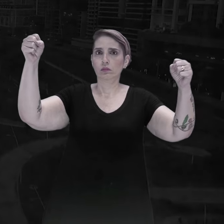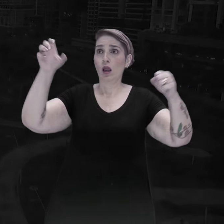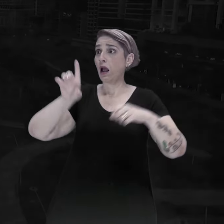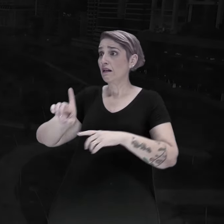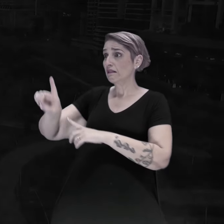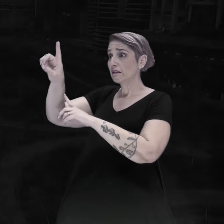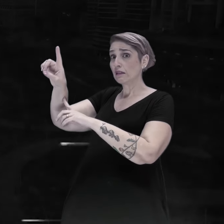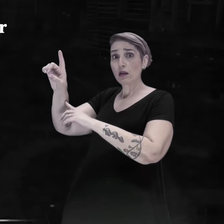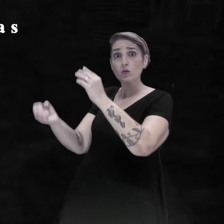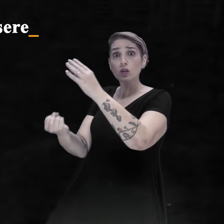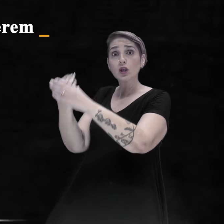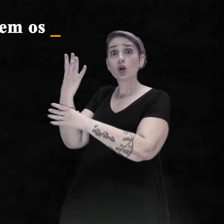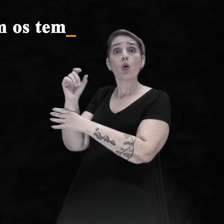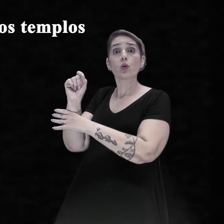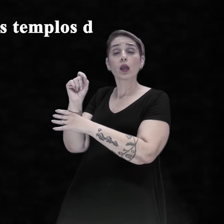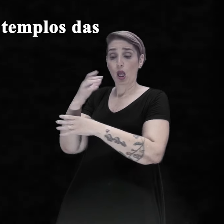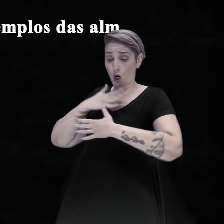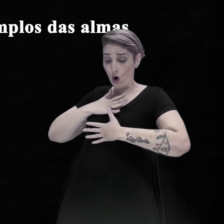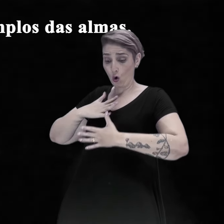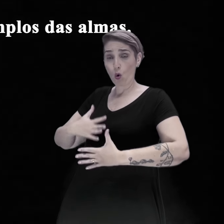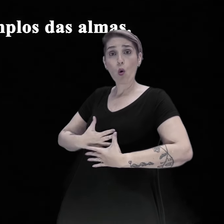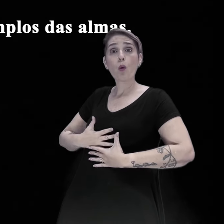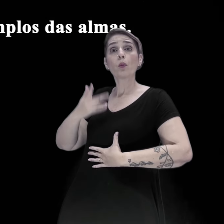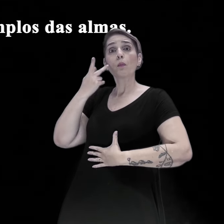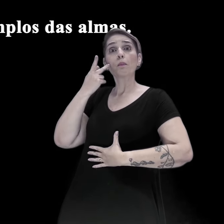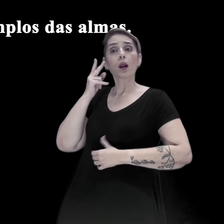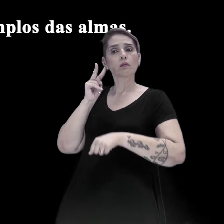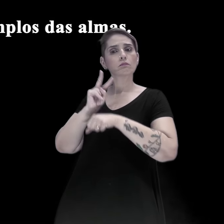Deus criou os corpos para serem os templos das almas.